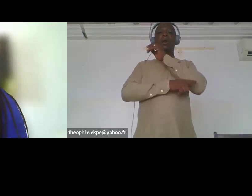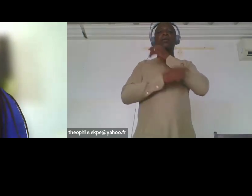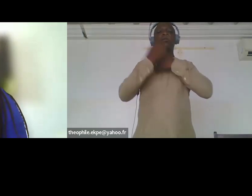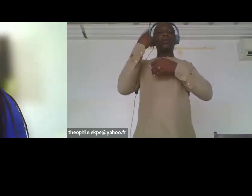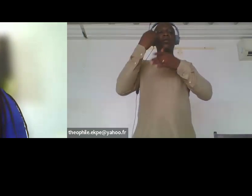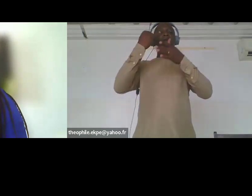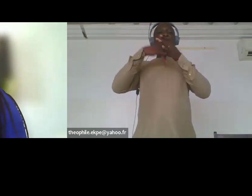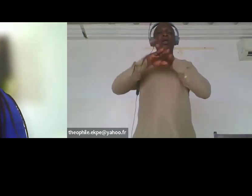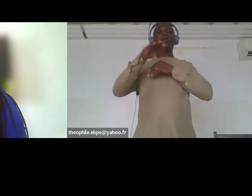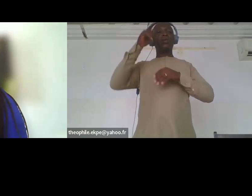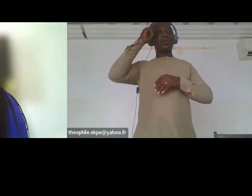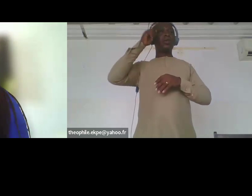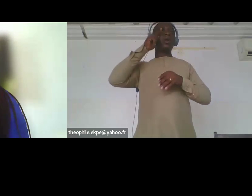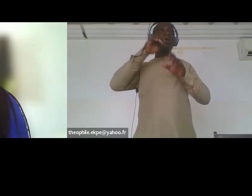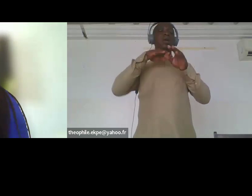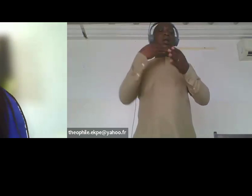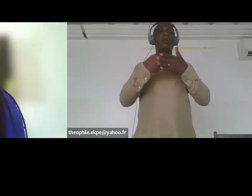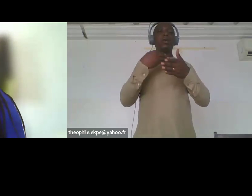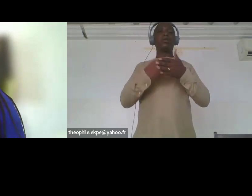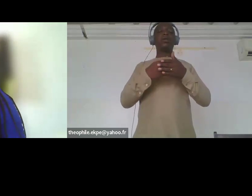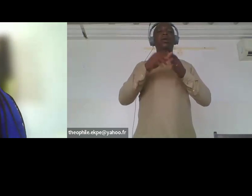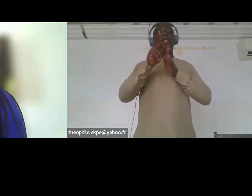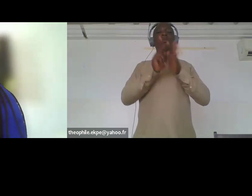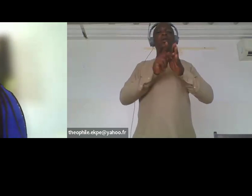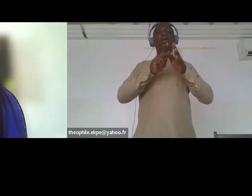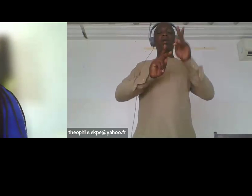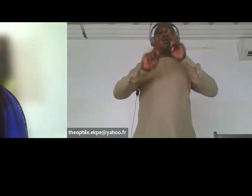la budgétisation des politiques publiques que j'ai eu à moi-même à